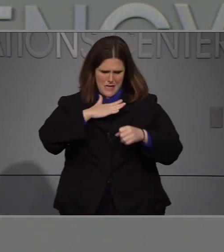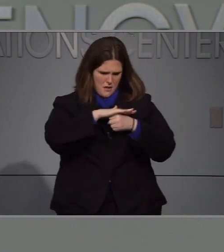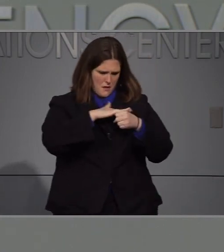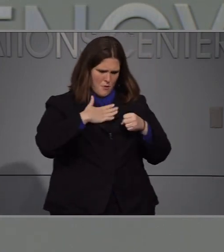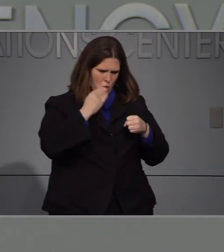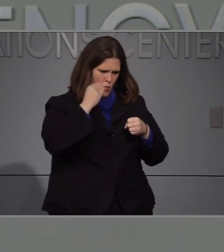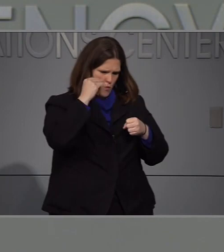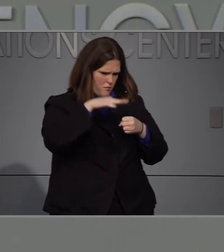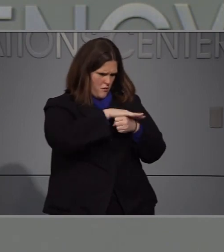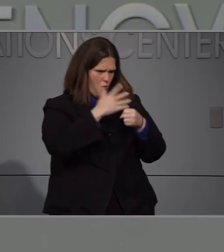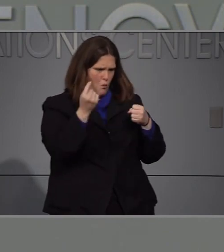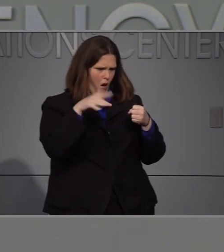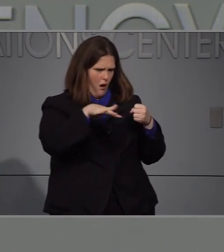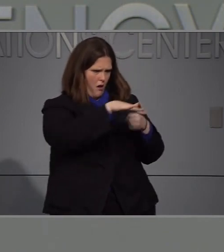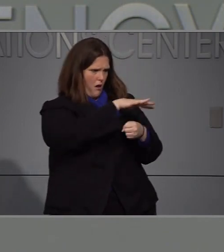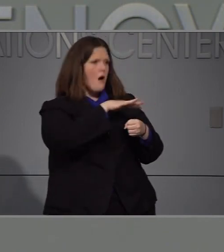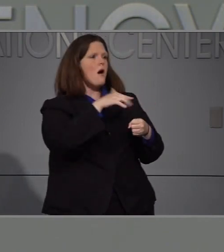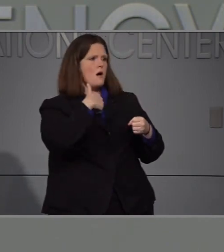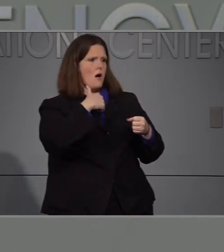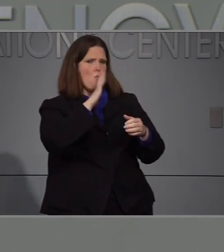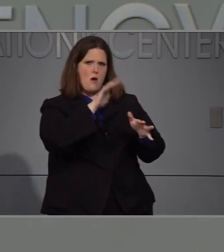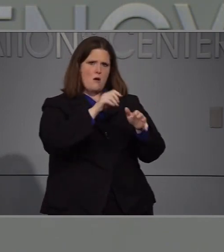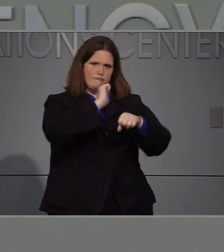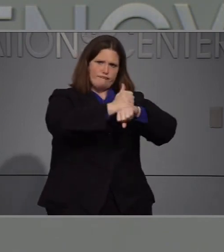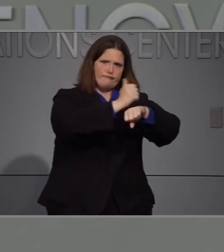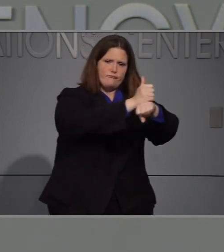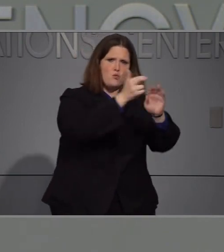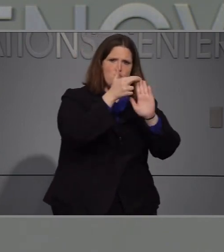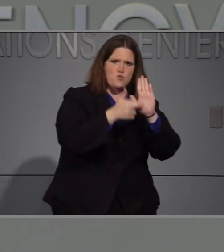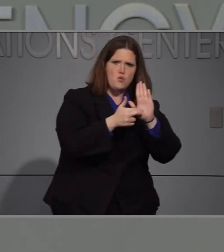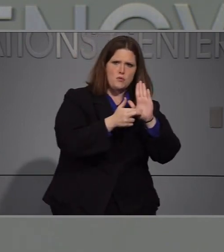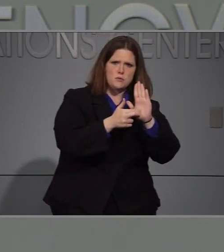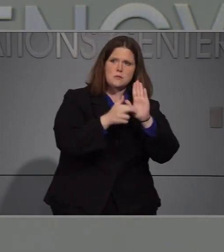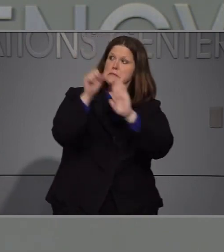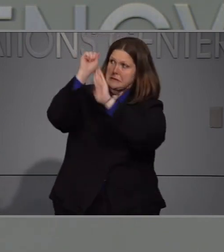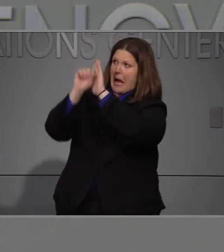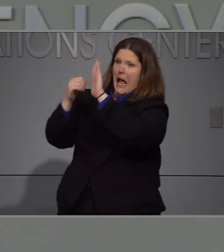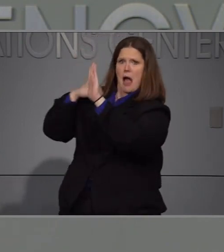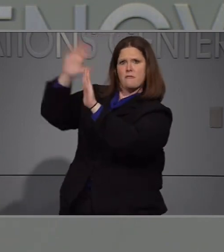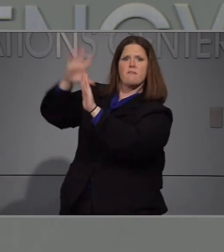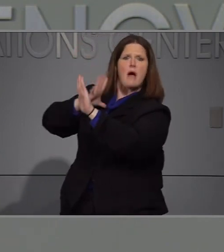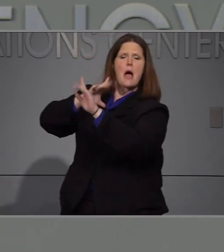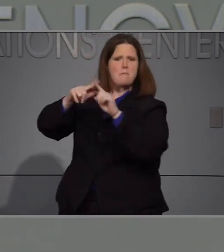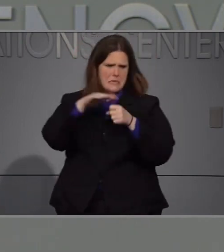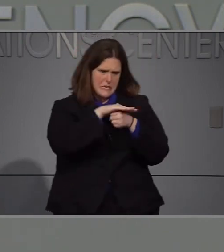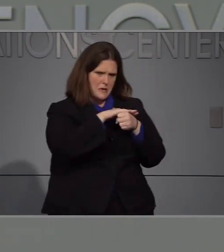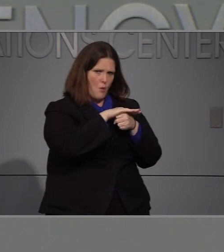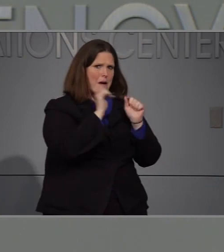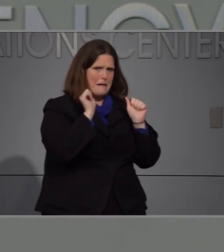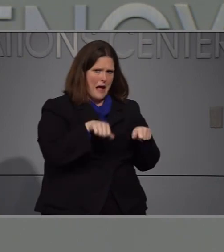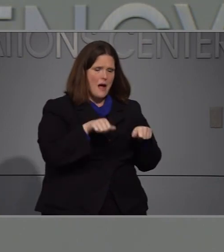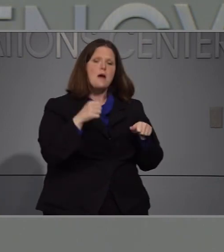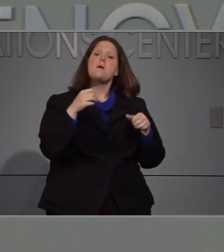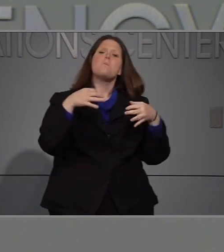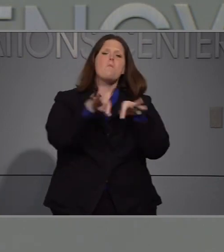sus condados penosos queremos tener lista más para todo el Estado, porque el virus se mueve de un lado para otro.